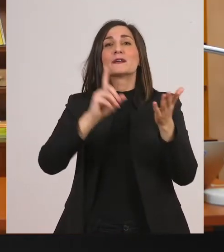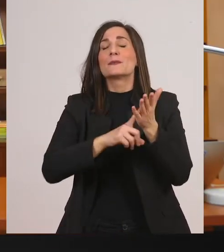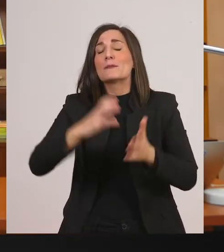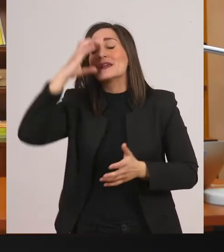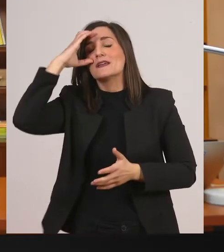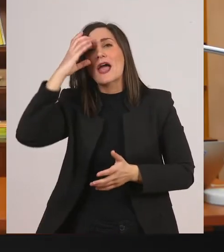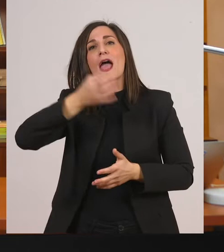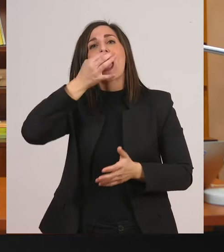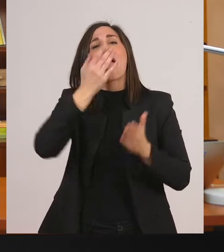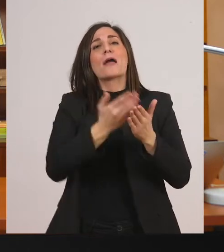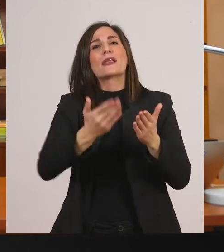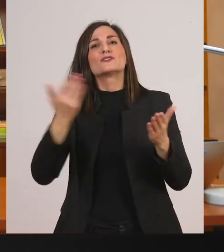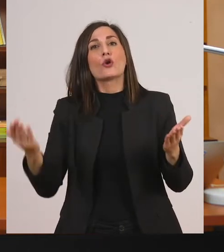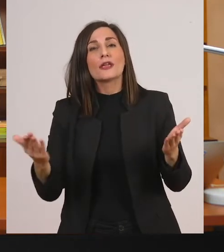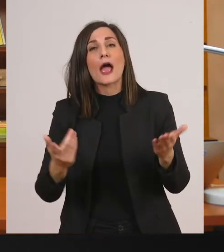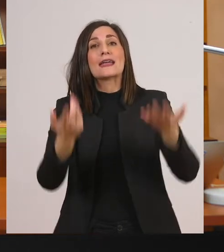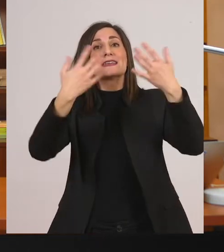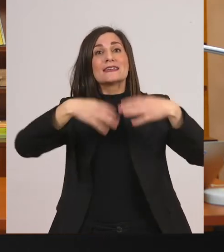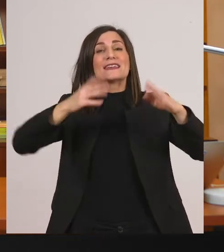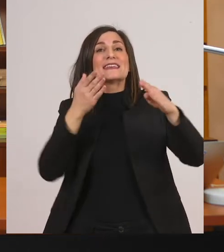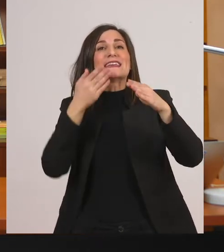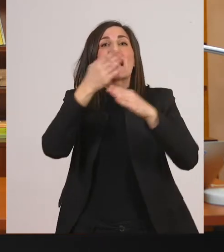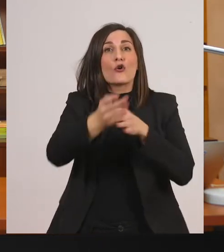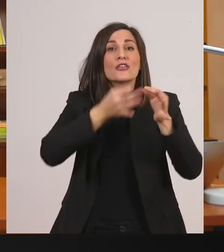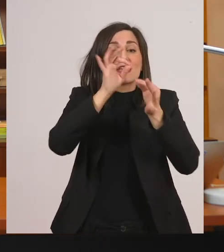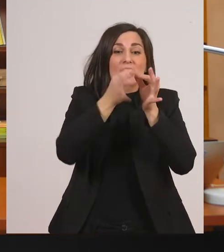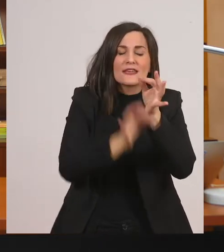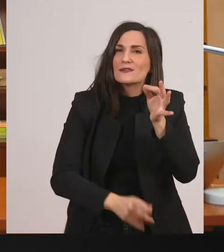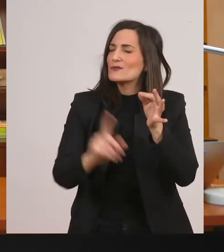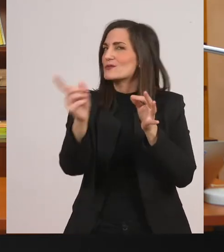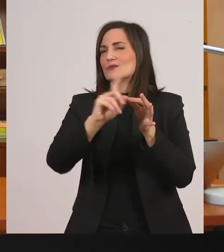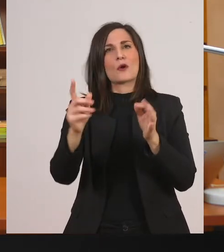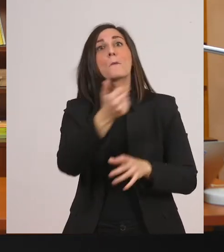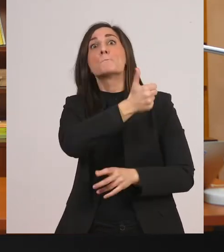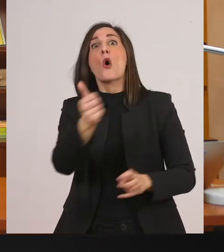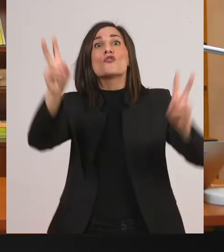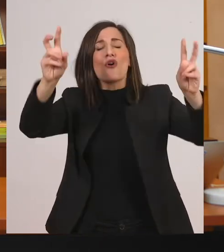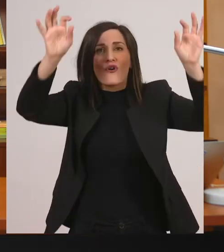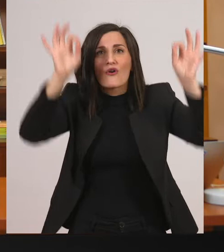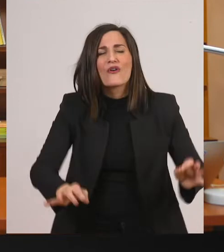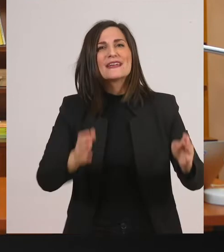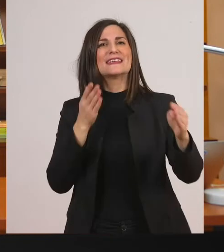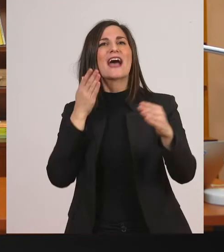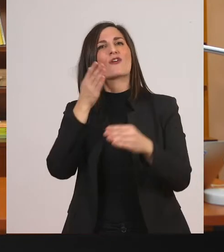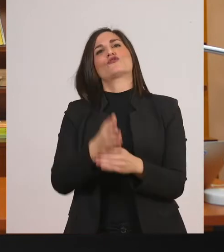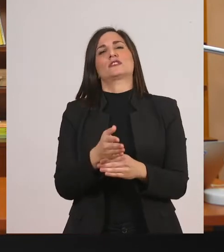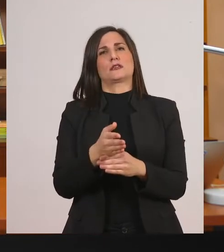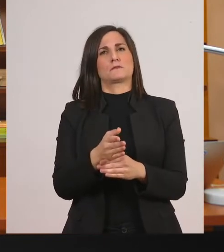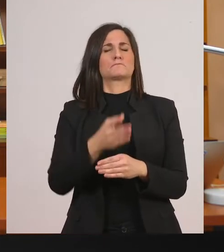δεν ξεκινάμε να εξηγούμε από τον πρόλογο. Αλλά στην ουσία κάνουμε μία εισαγωγή. Η εισαγωγή αυτή μπορεί να είναι μία περιγραφή...